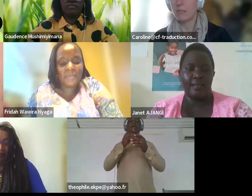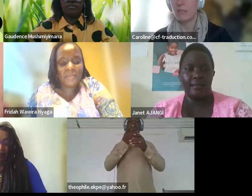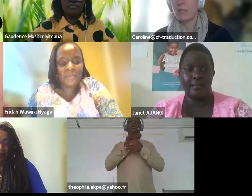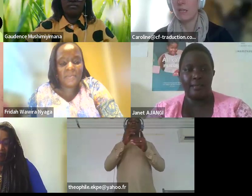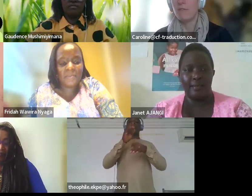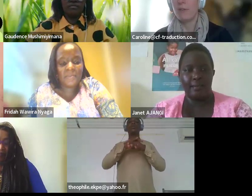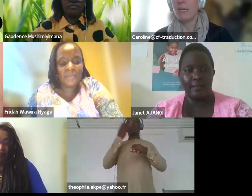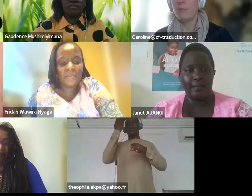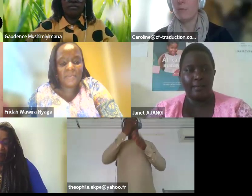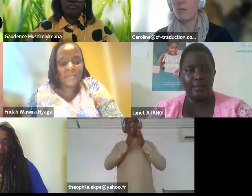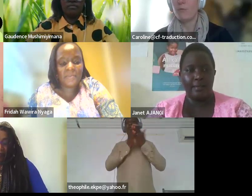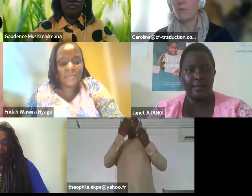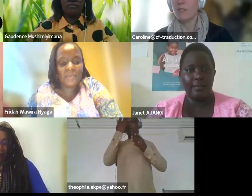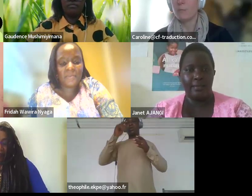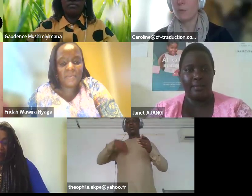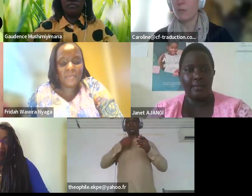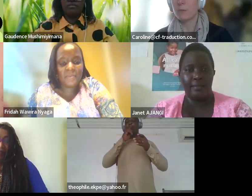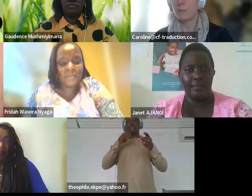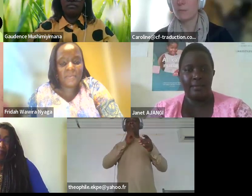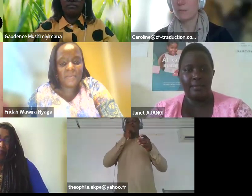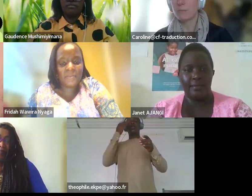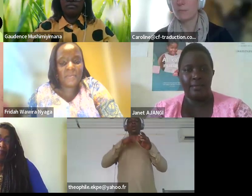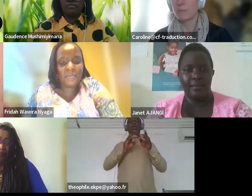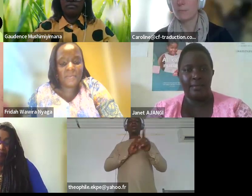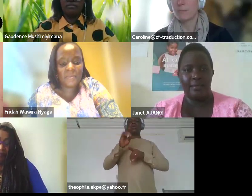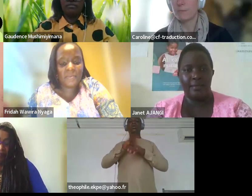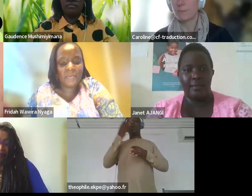puisque nous sommes et nous étions en direct sur facebook live avec des